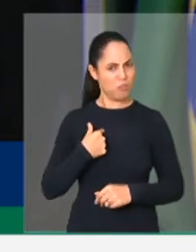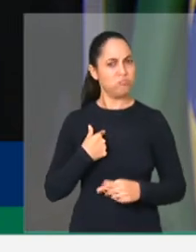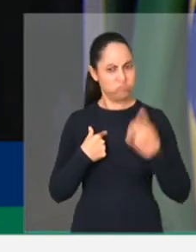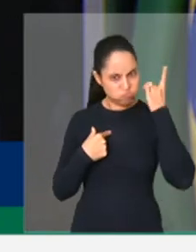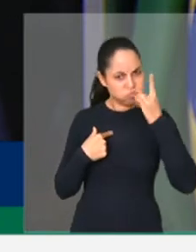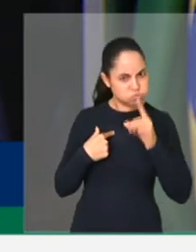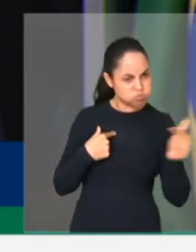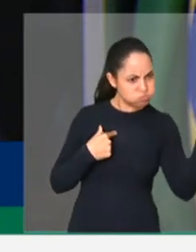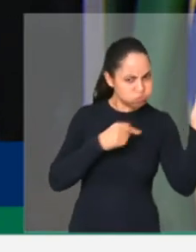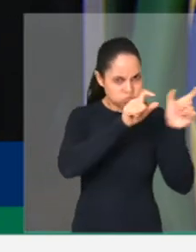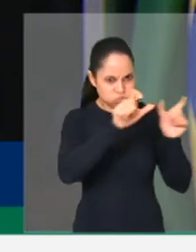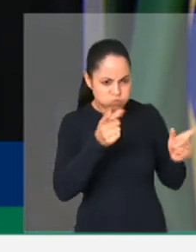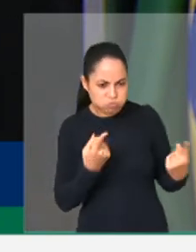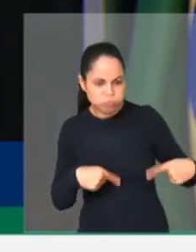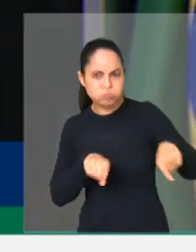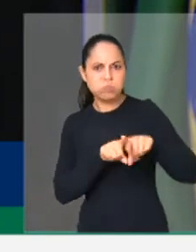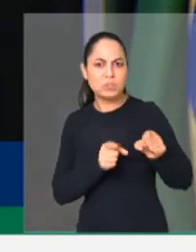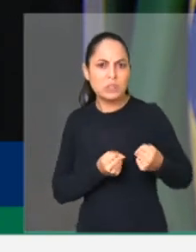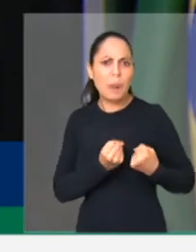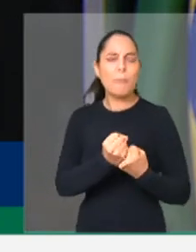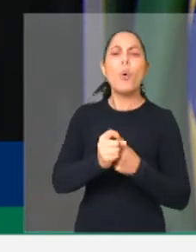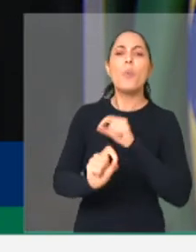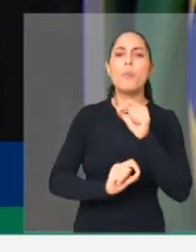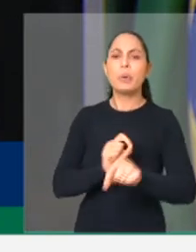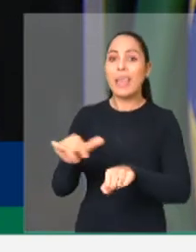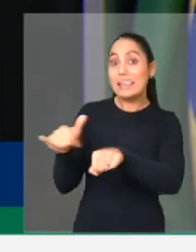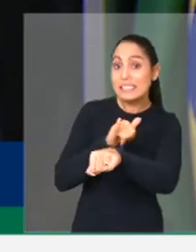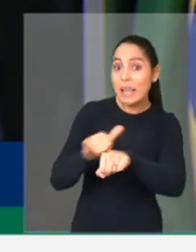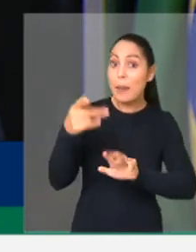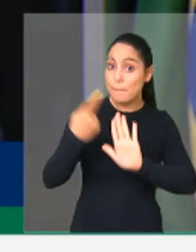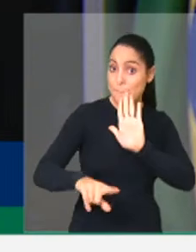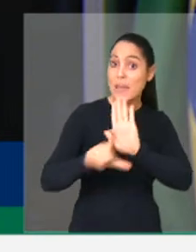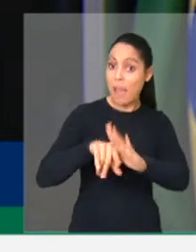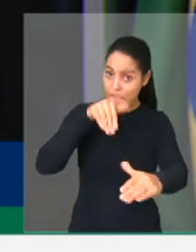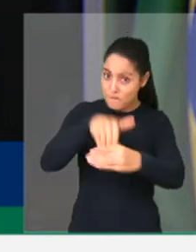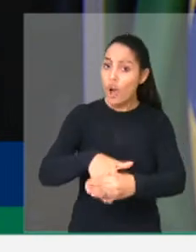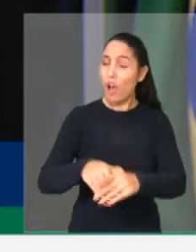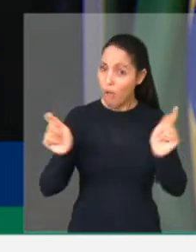HOJE.... TODOS OS PROFESSORES DA ATIVA QUE TÊM DIREITO A RECEBER 60% DESSES